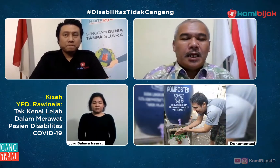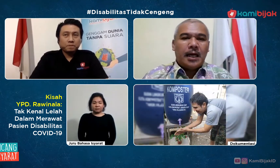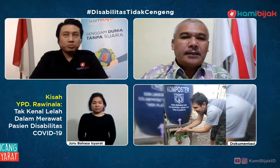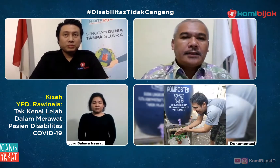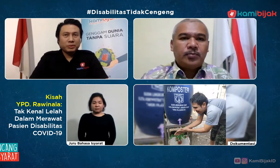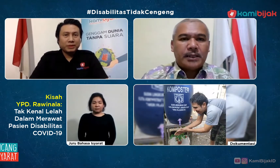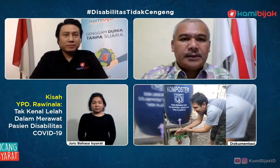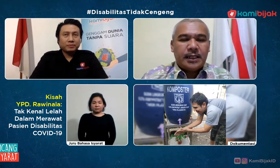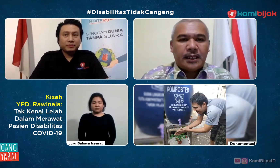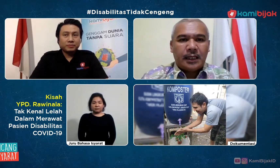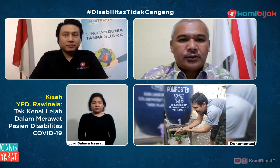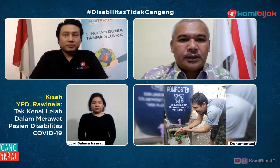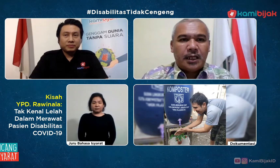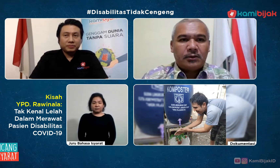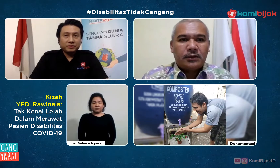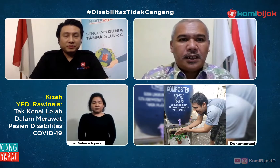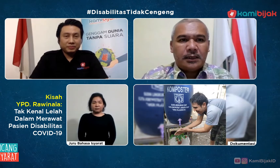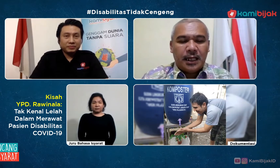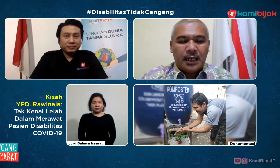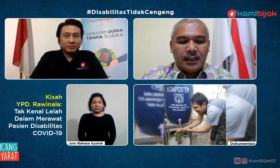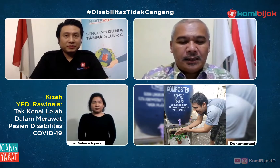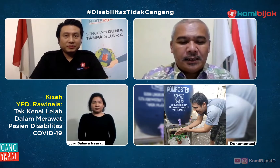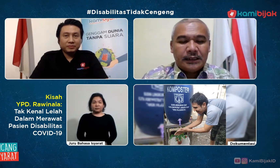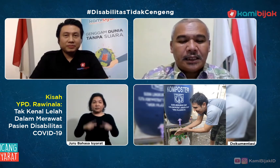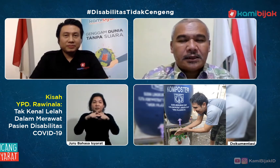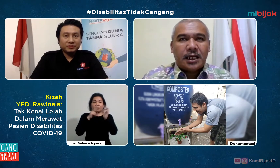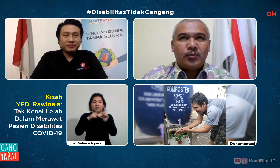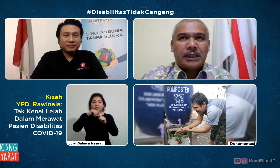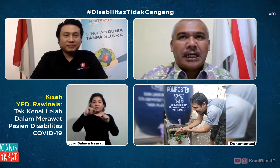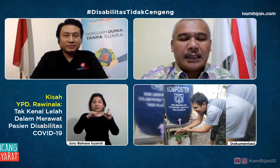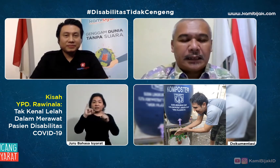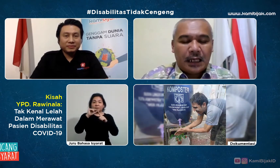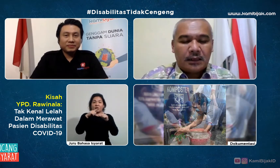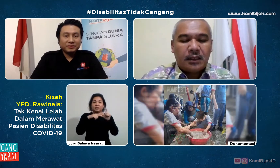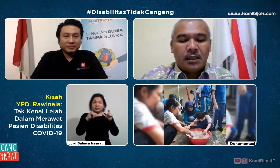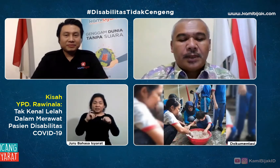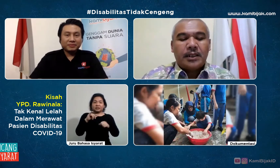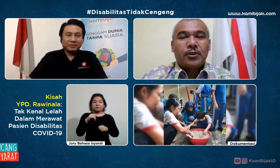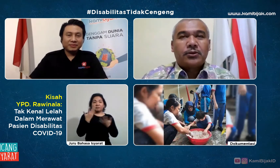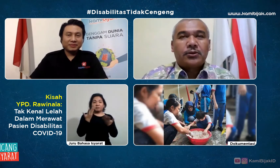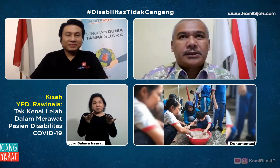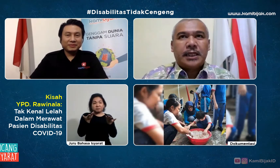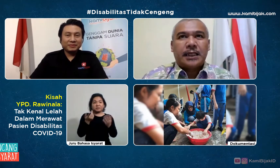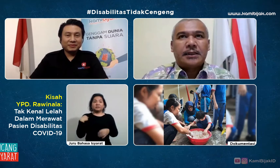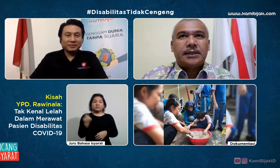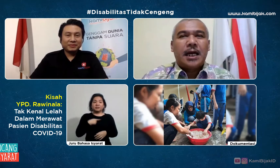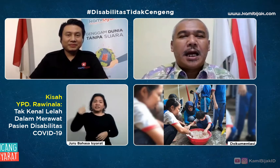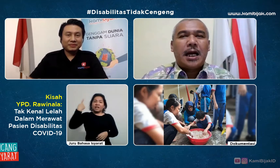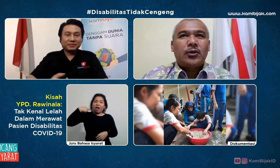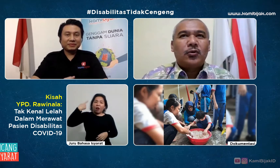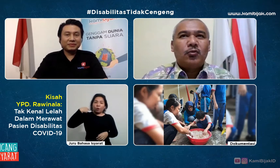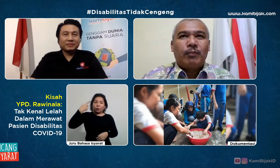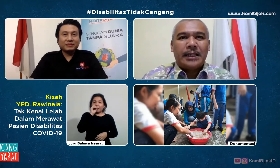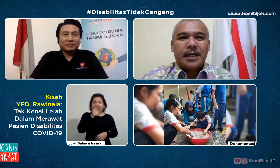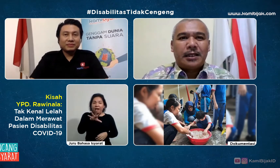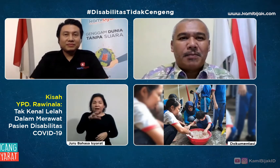Antisipasi yang harus dilakukan adalah kita selalu menekankan pada protokol kesehatan jangan lupa